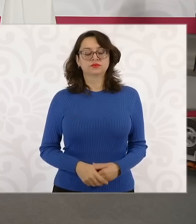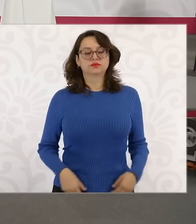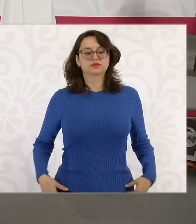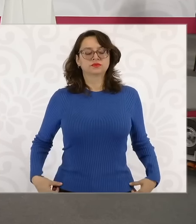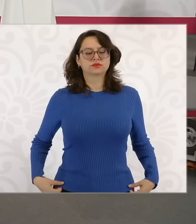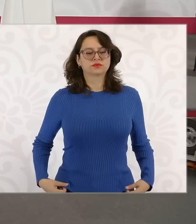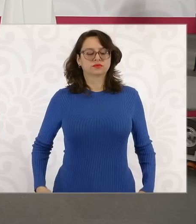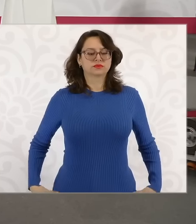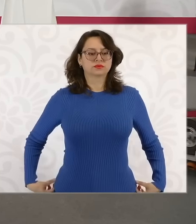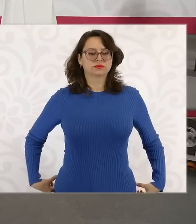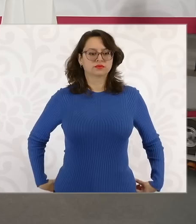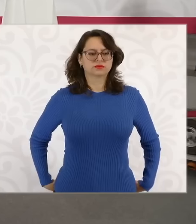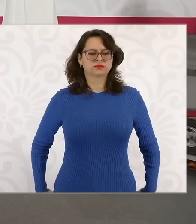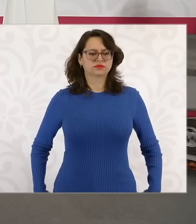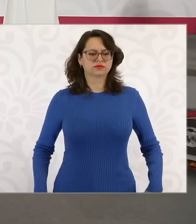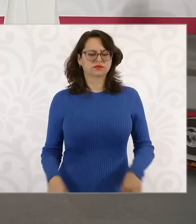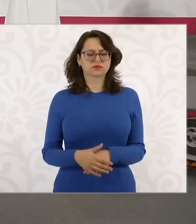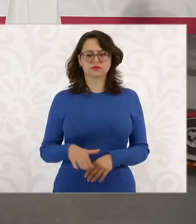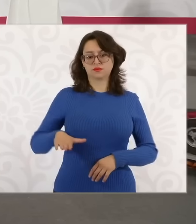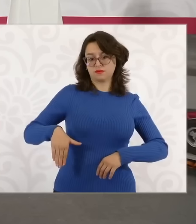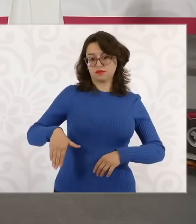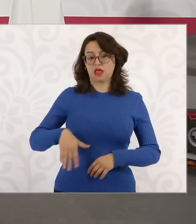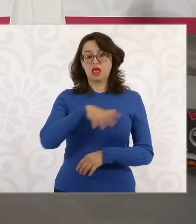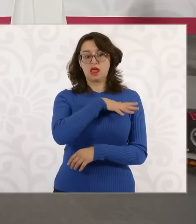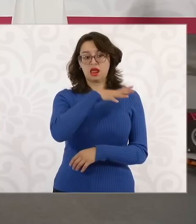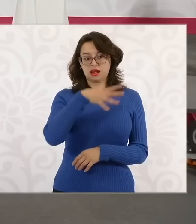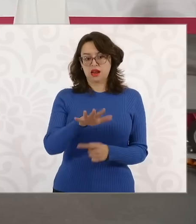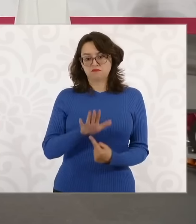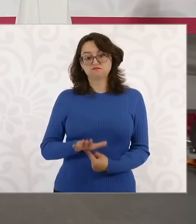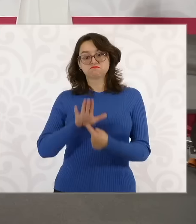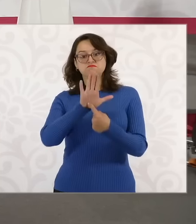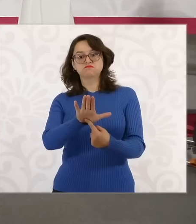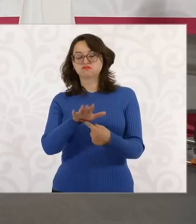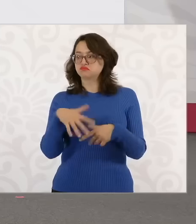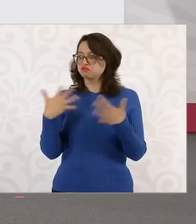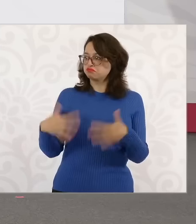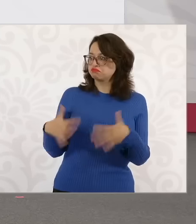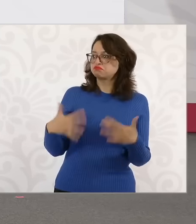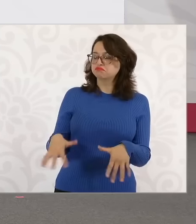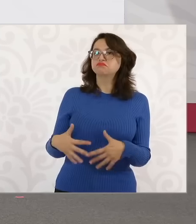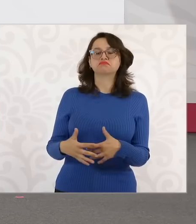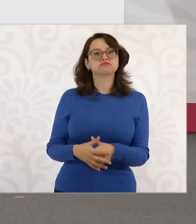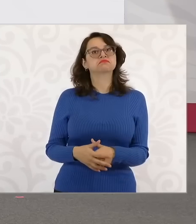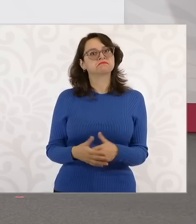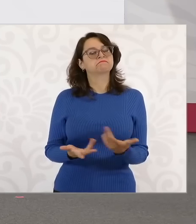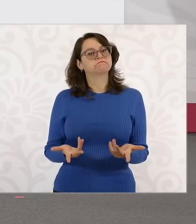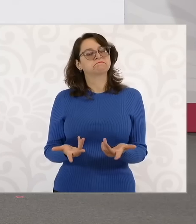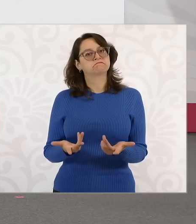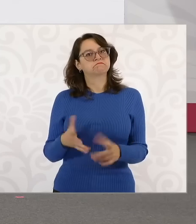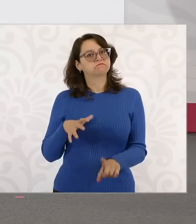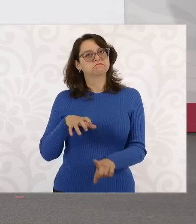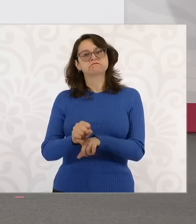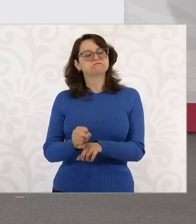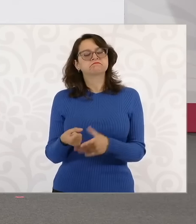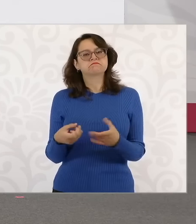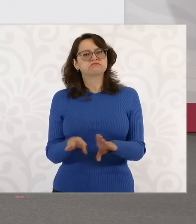Andrés Layuz, el general Vallejo, ha sido posible por un un fuerte trabajo de una